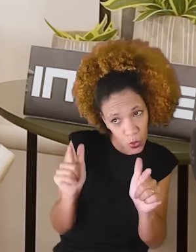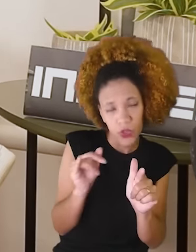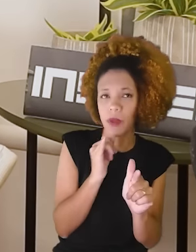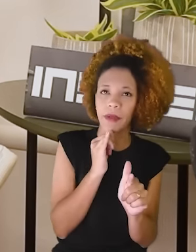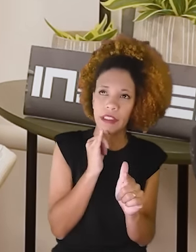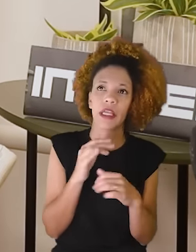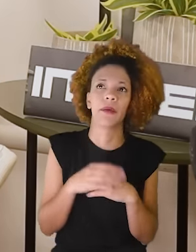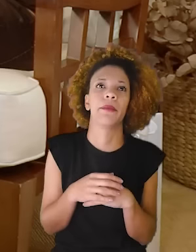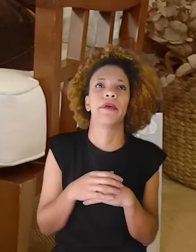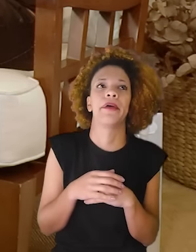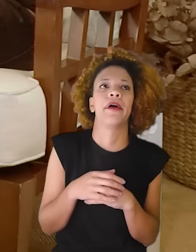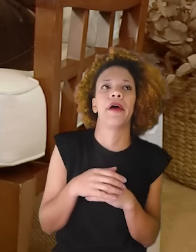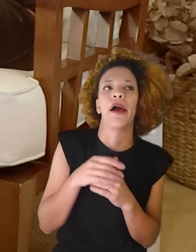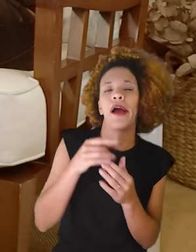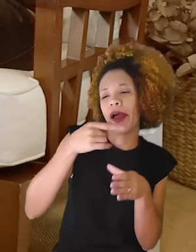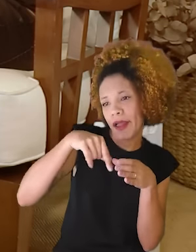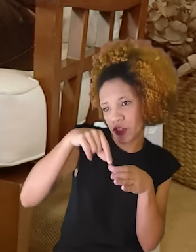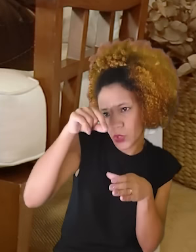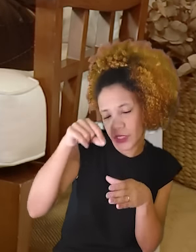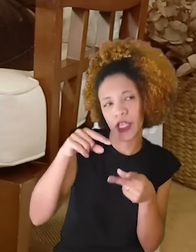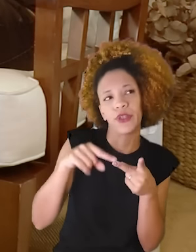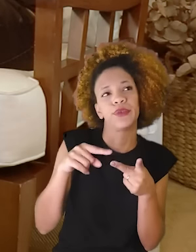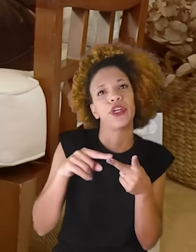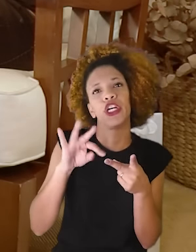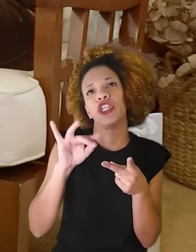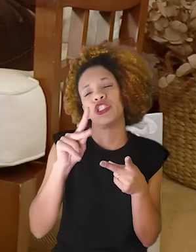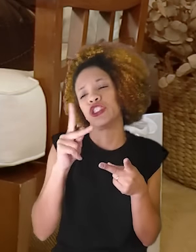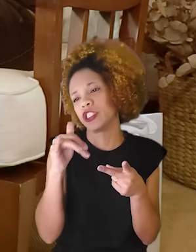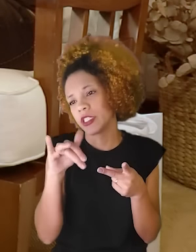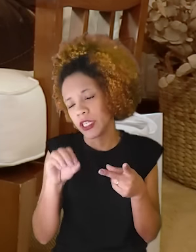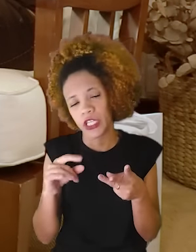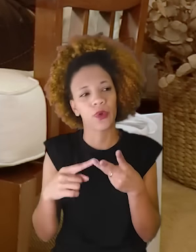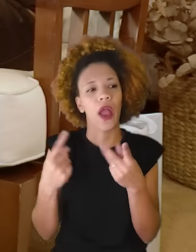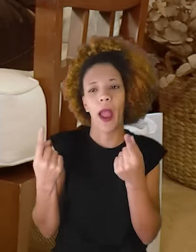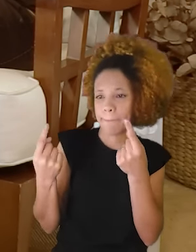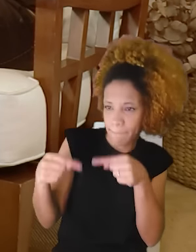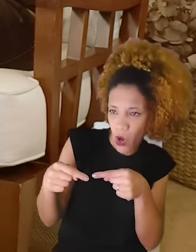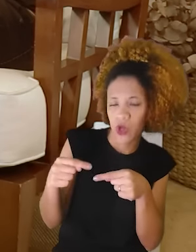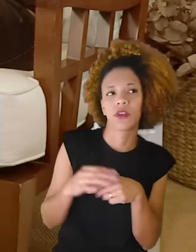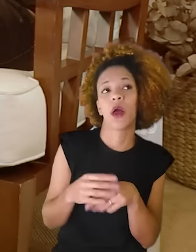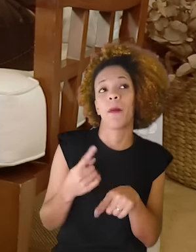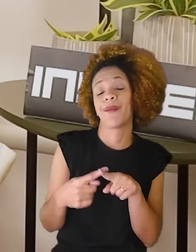tipo end rifa entendi entendi entendi Tigrinho aposta porque aí você eu vou est incentivando